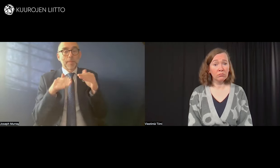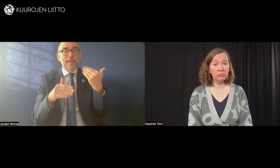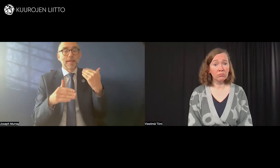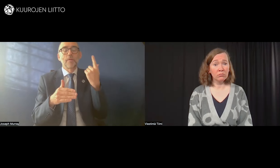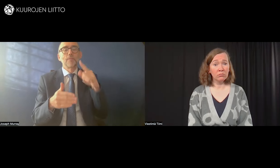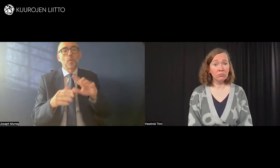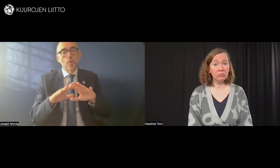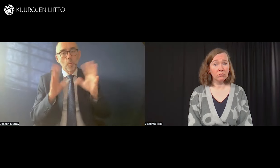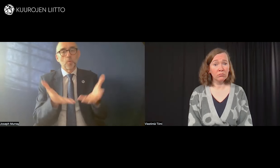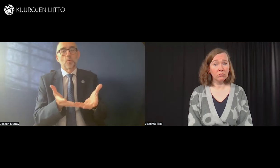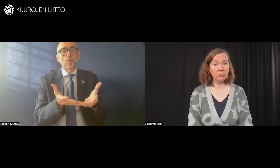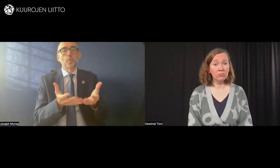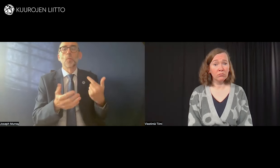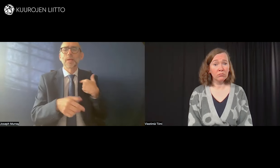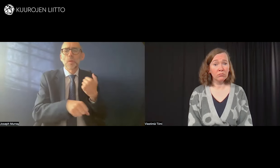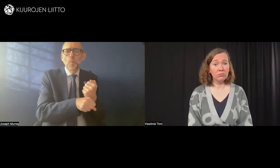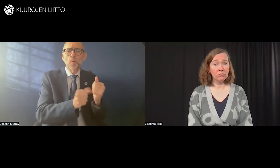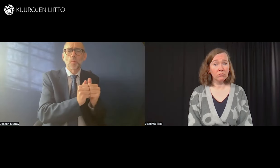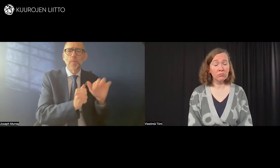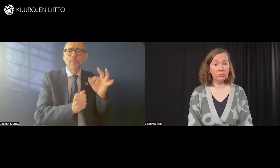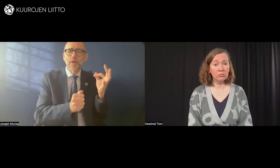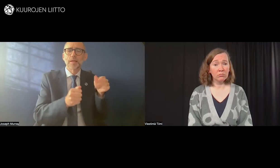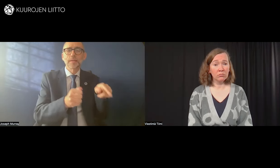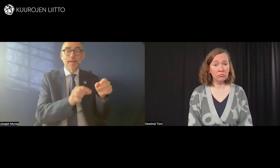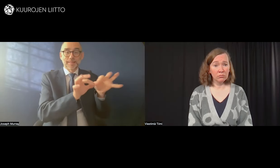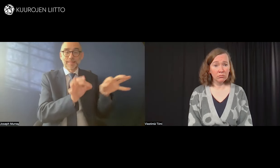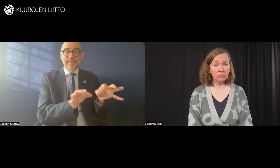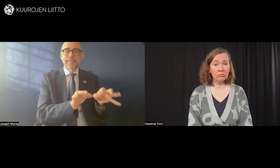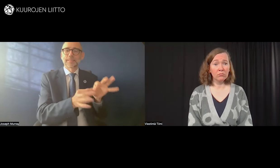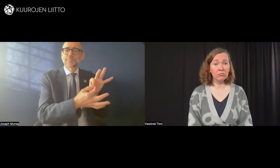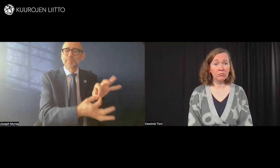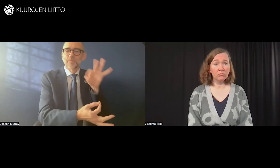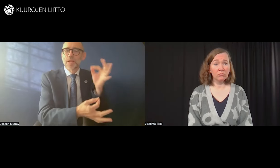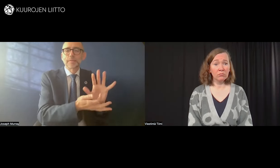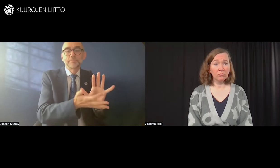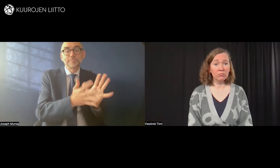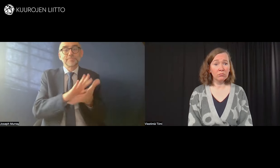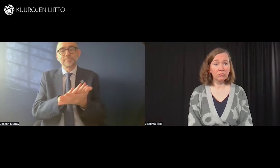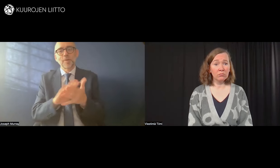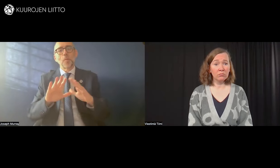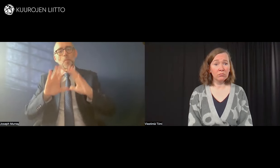koko maailman nähtäväksi. WFD teki yhteistyötä Ranskan kanssa, ja muunsi julistuksen ranskalaisille sopivasta,